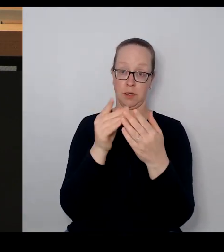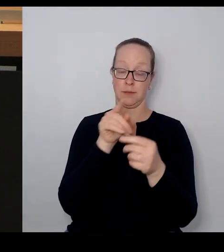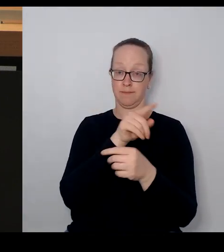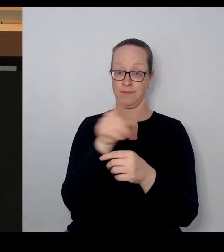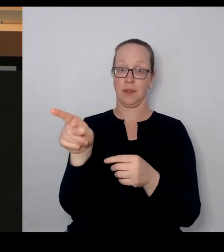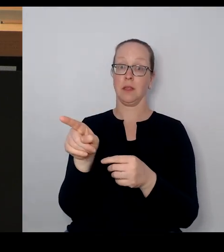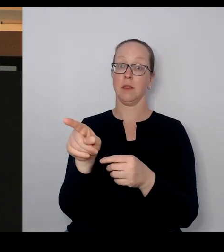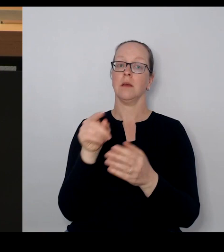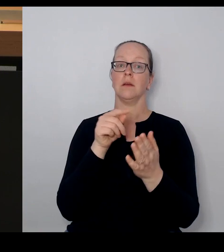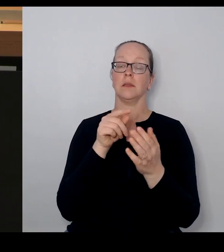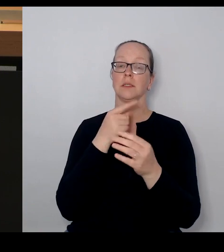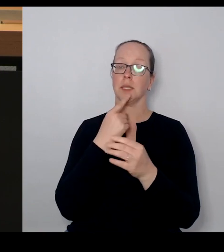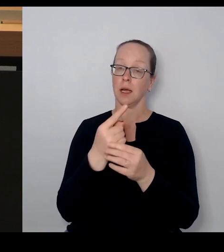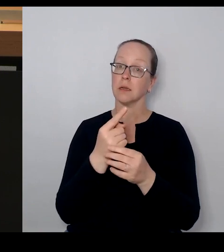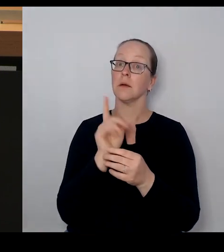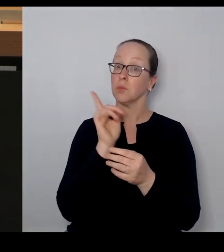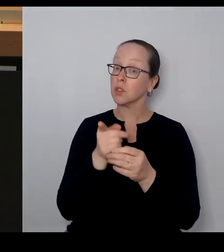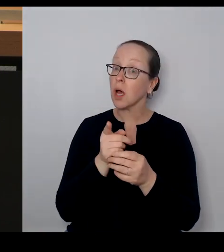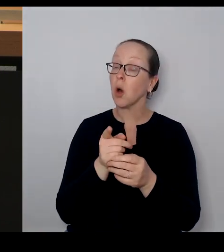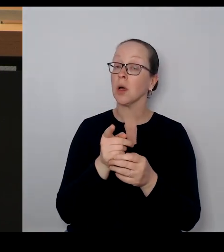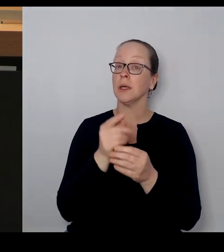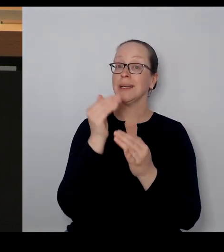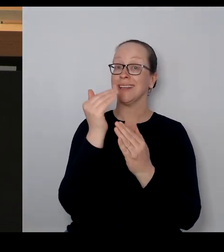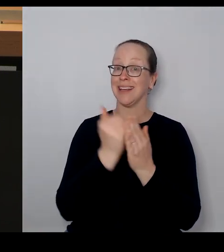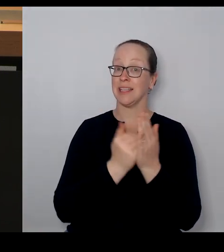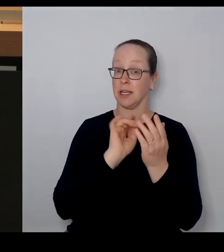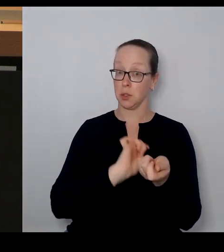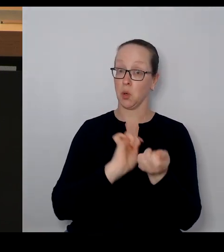was genau Sie wollen. Und darüber reden wir dann im Ausschuss. Vielen Dank